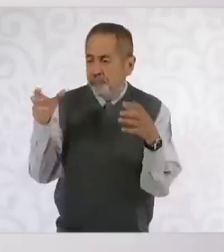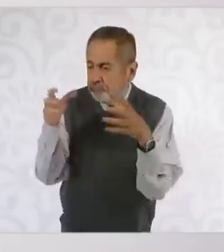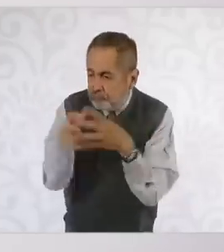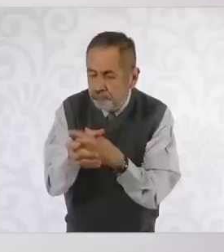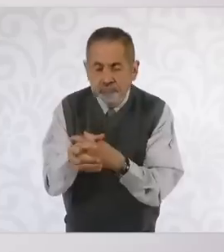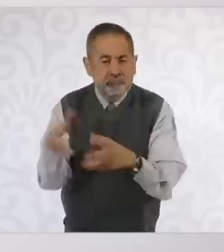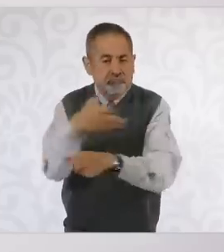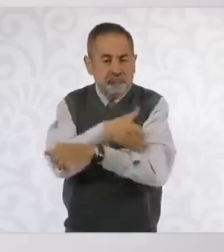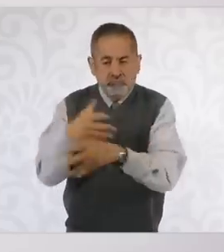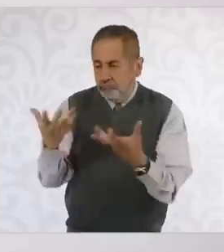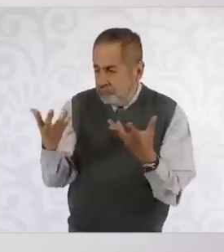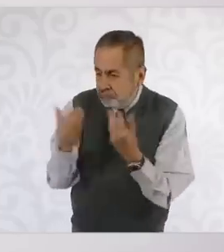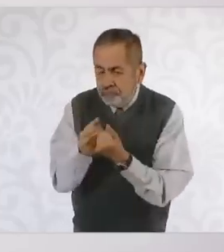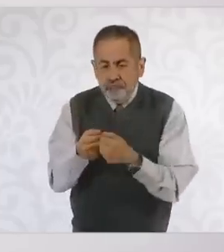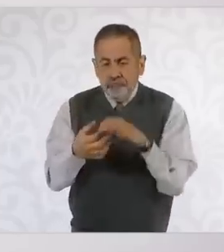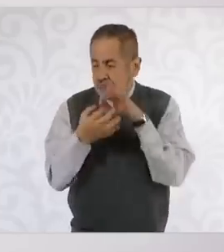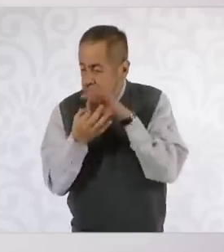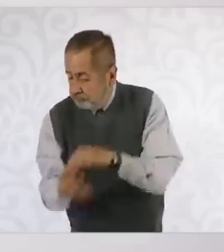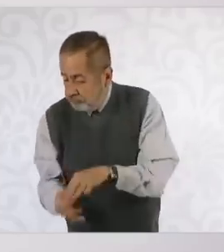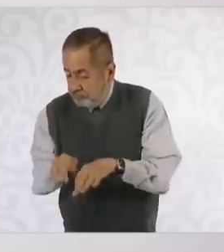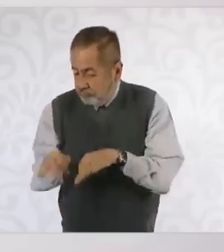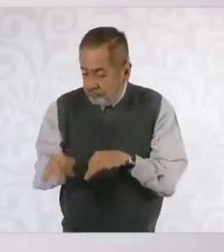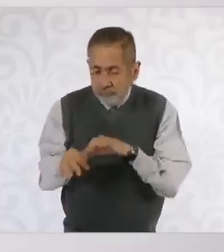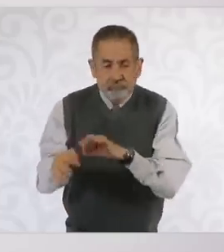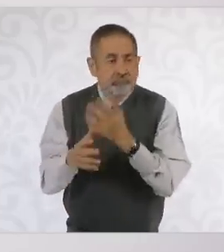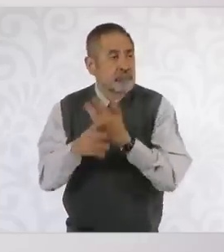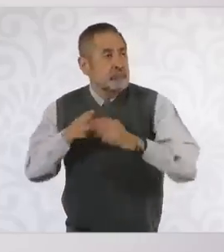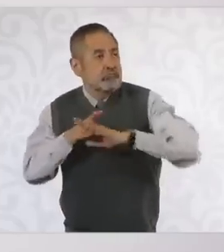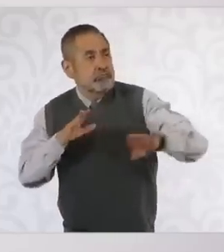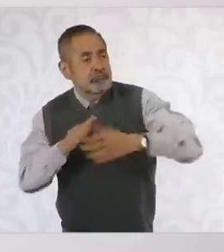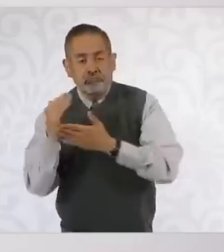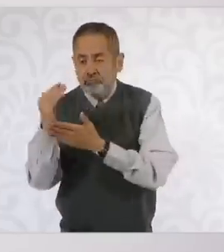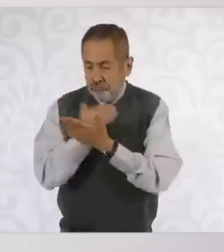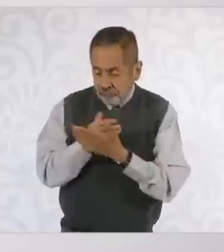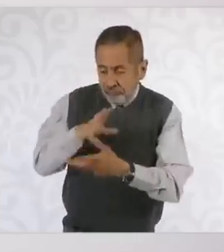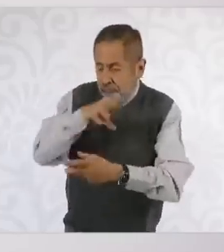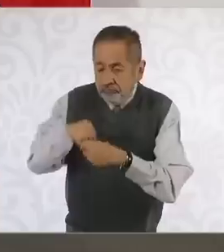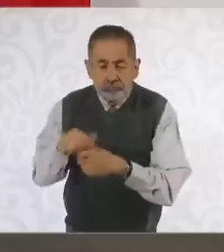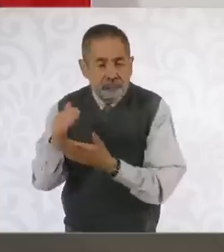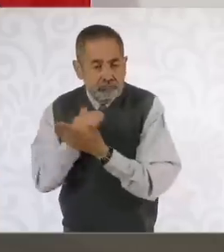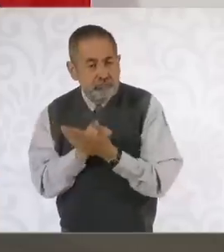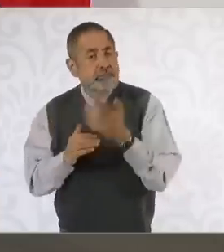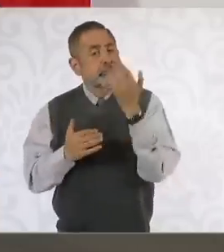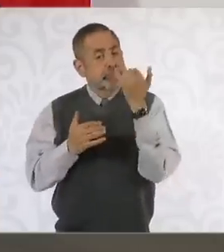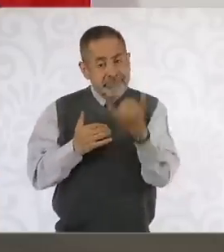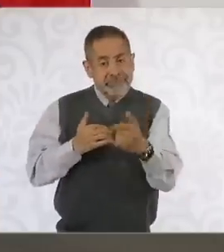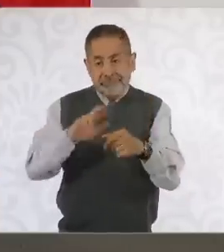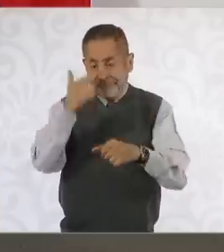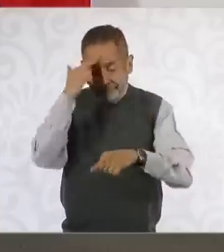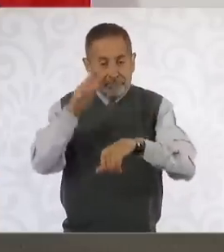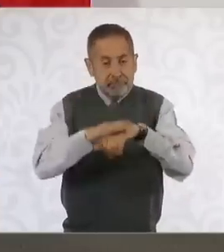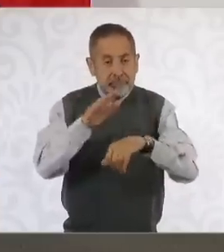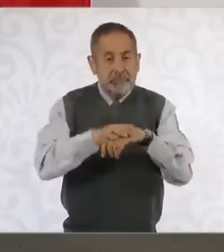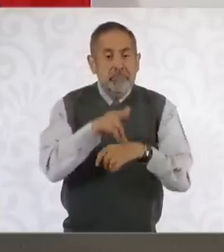a la tierra disminuye migración además Recuerden que México también invierte en Guatemala en El